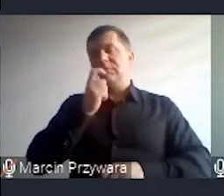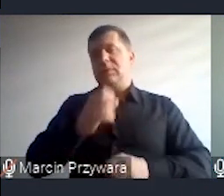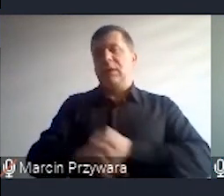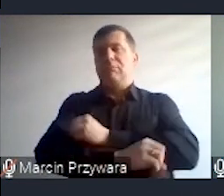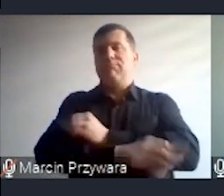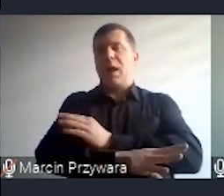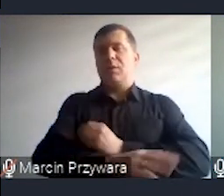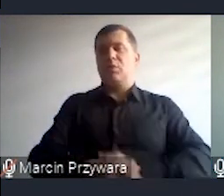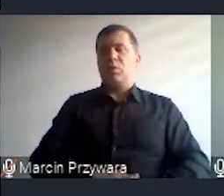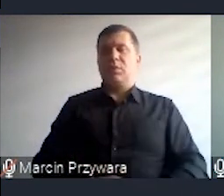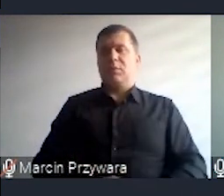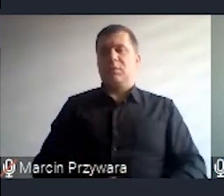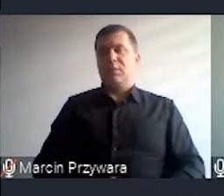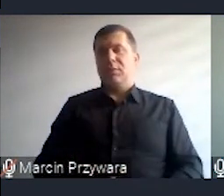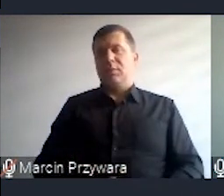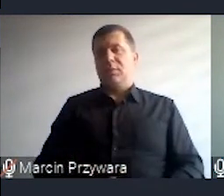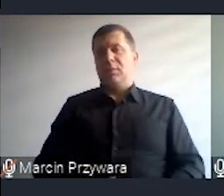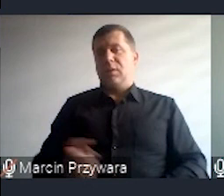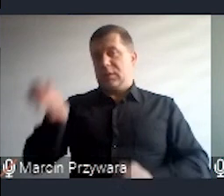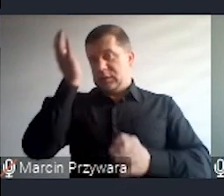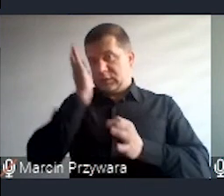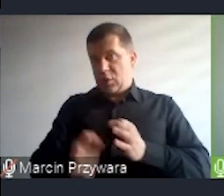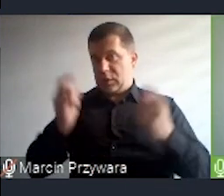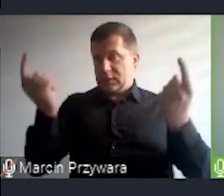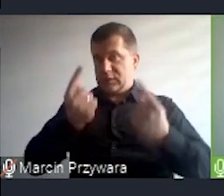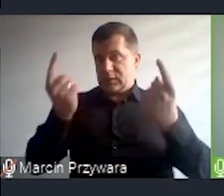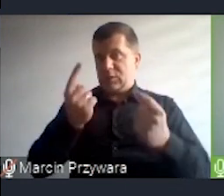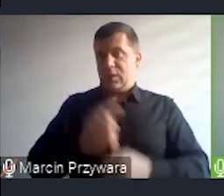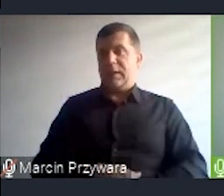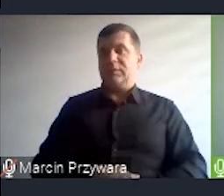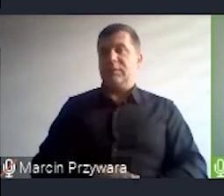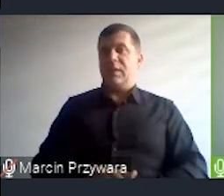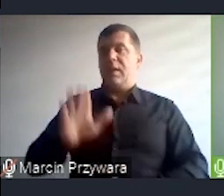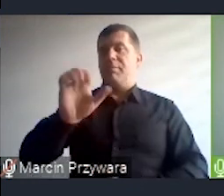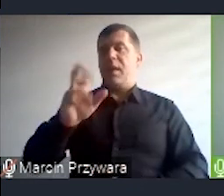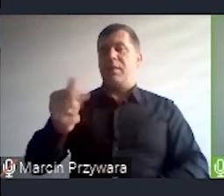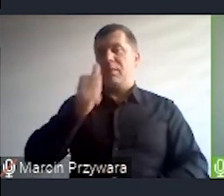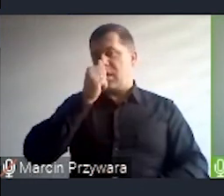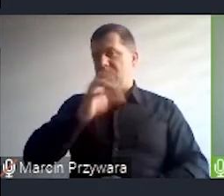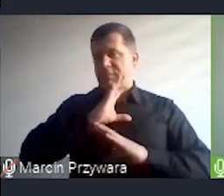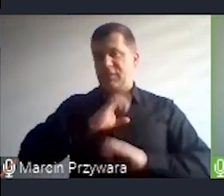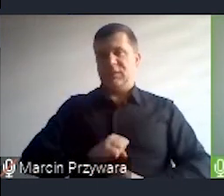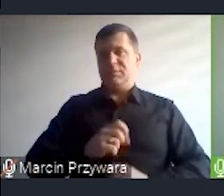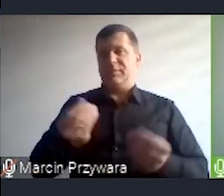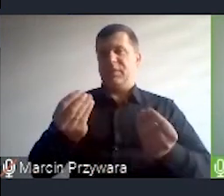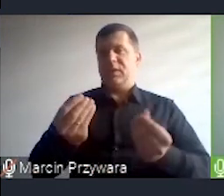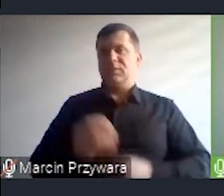czyli taka szczególna sytuacja, gdzie po prostu beneficjent nie wytrzymał finansowo.